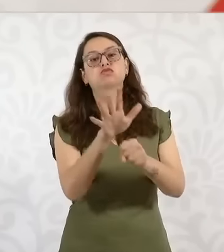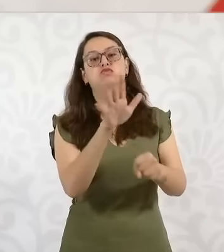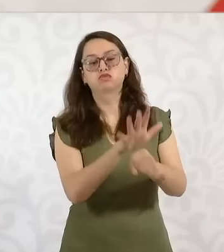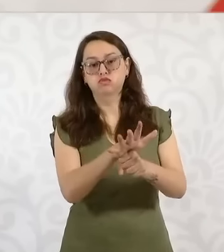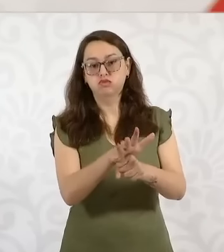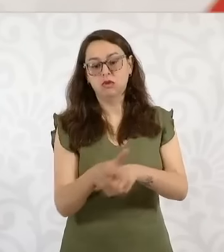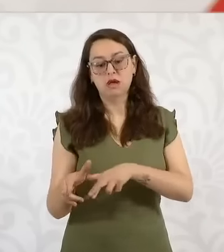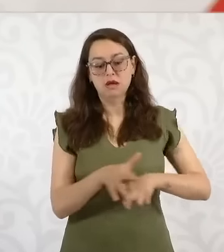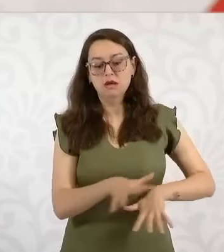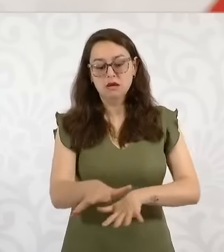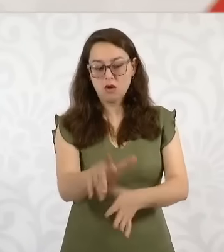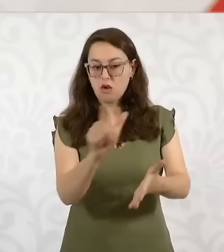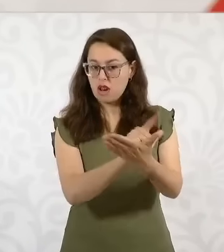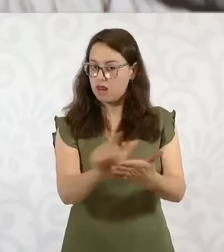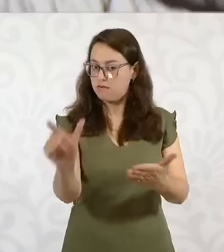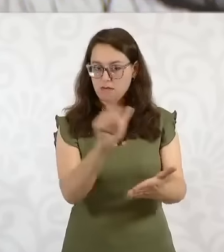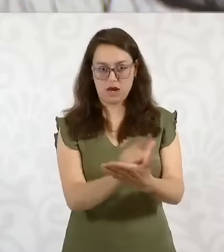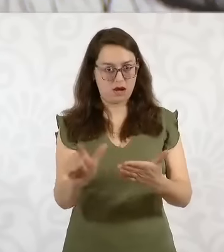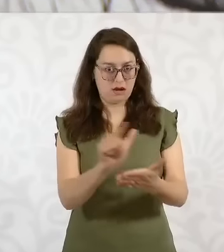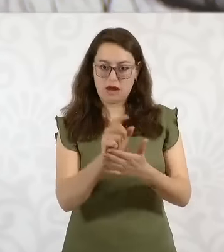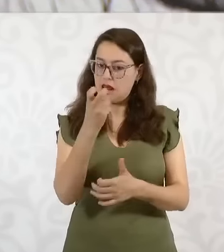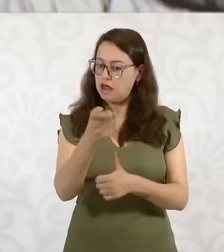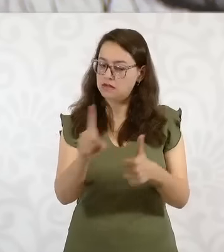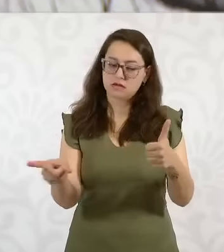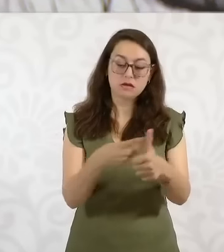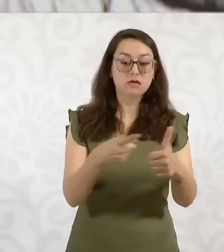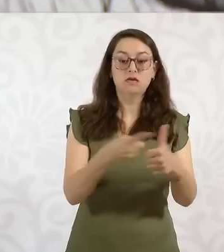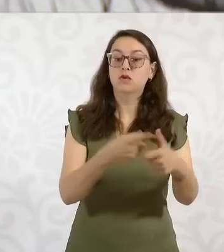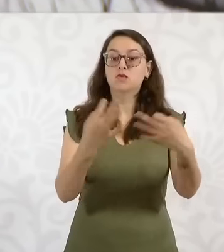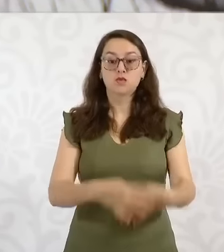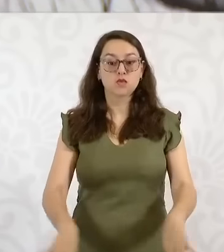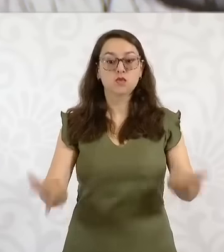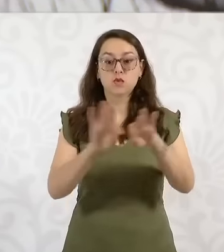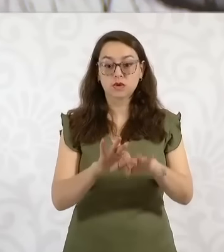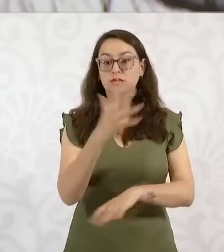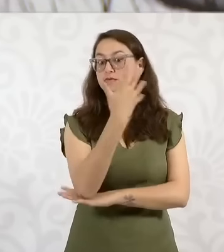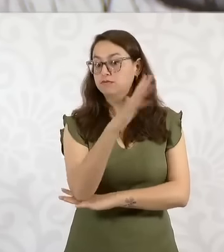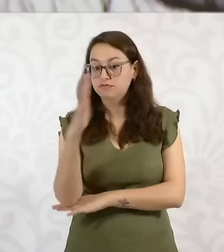de los ríos, es la restauración de los ríos, la restauración ambiental, la limpieza, que ya no